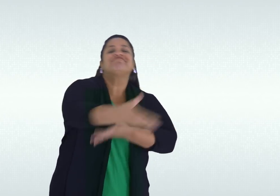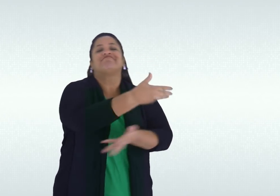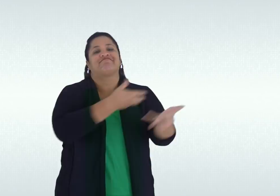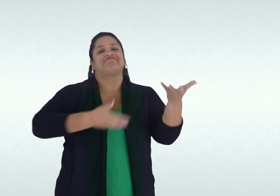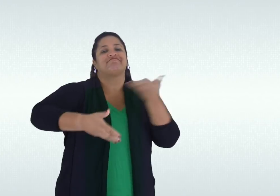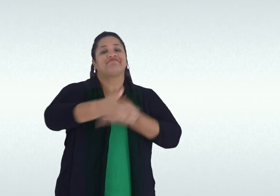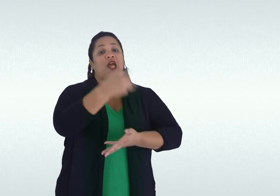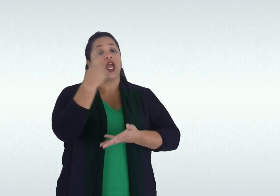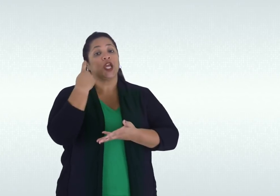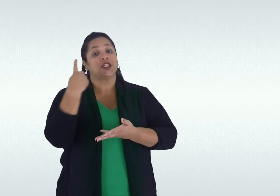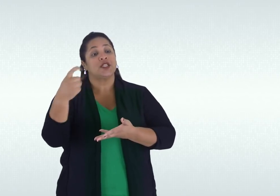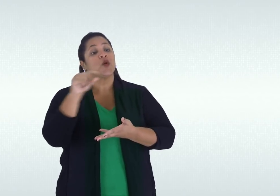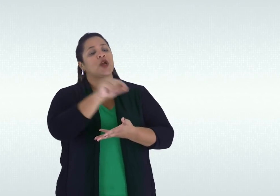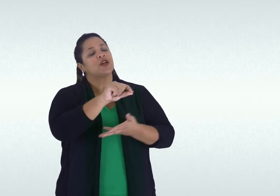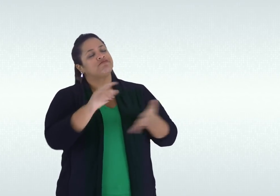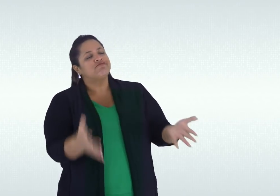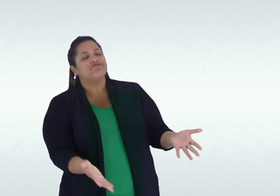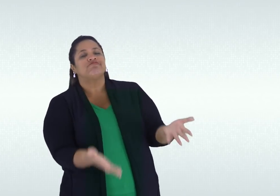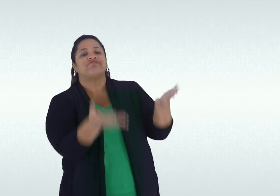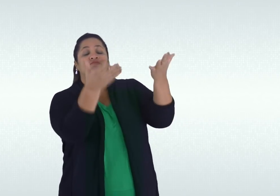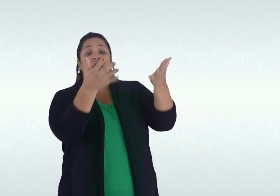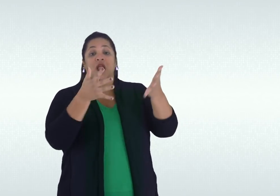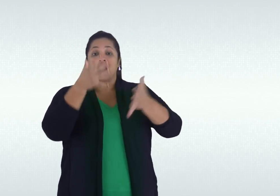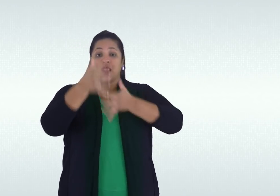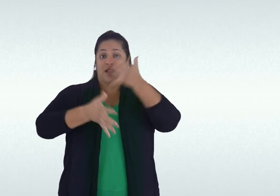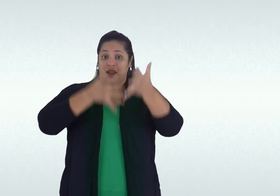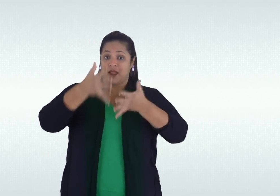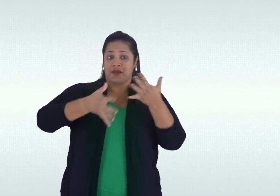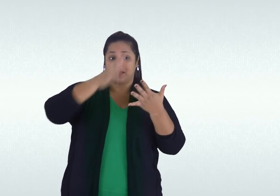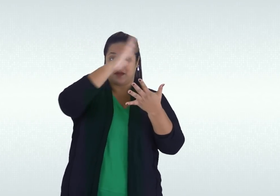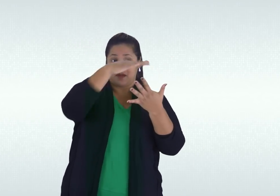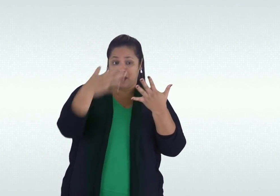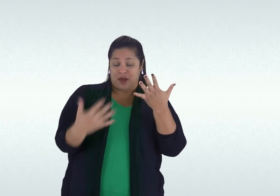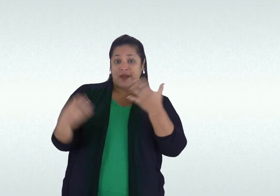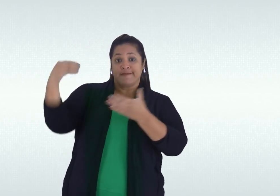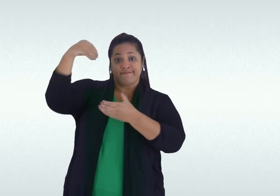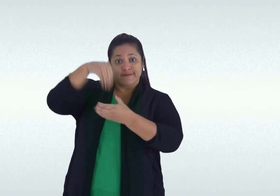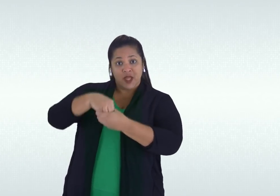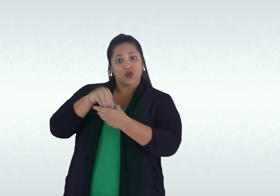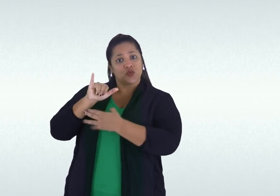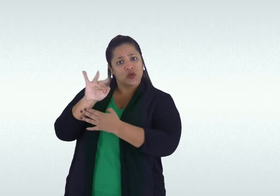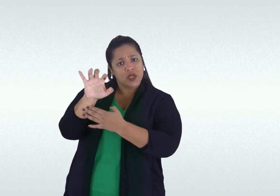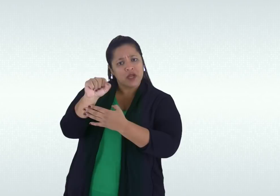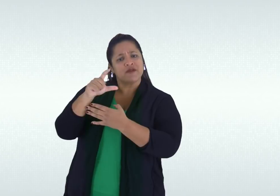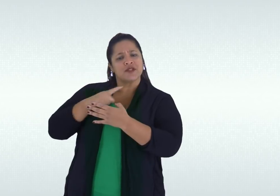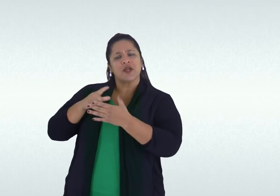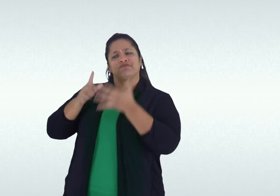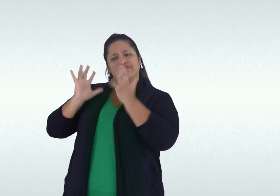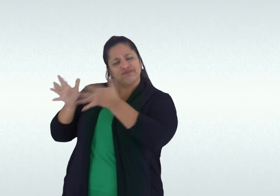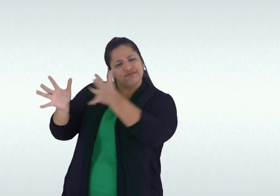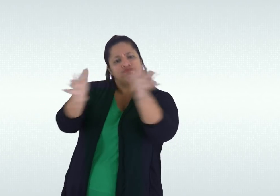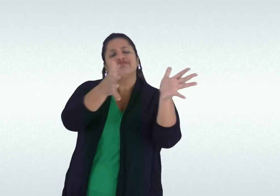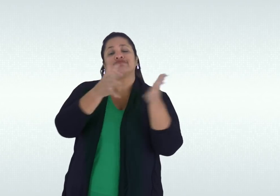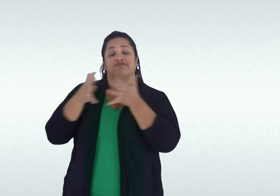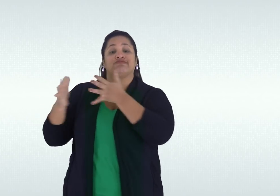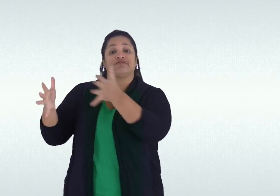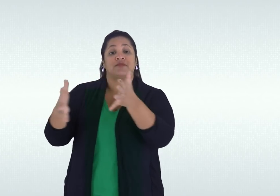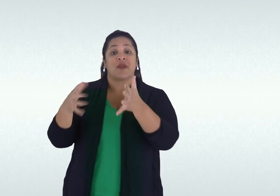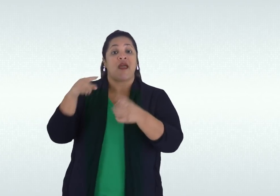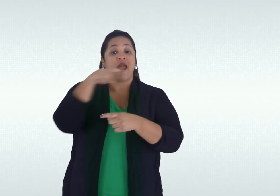com ações efetivas para mostrar que o Ifes está interessado em ampliar o uso e difusão da Libras no Instituto